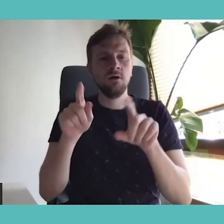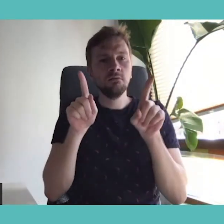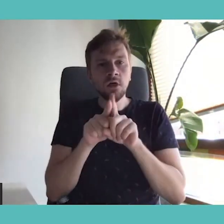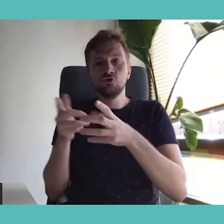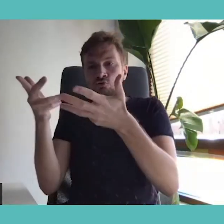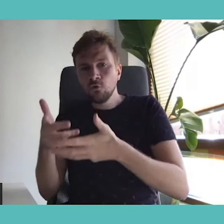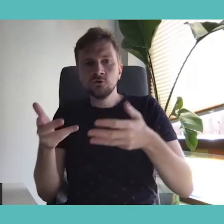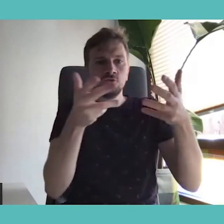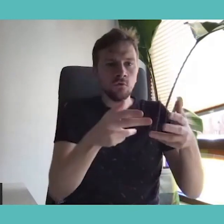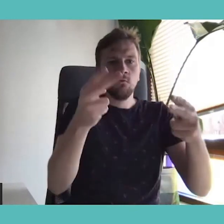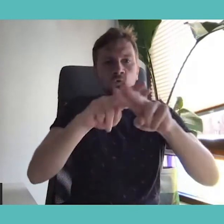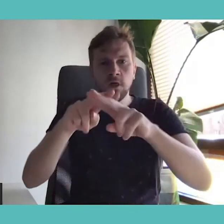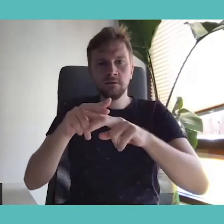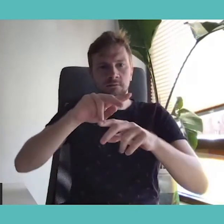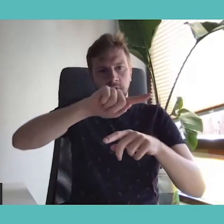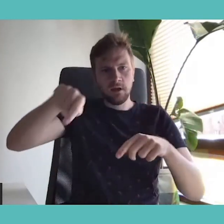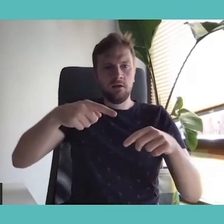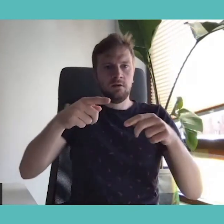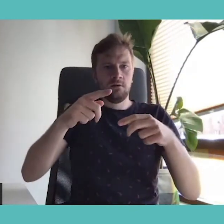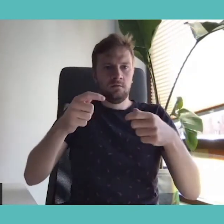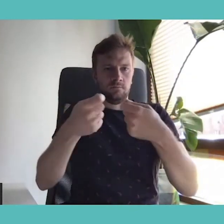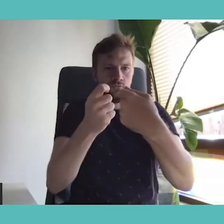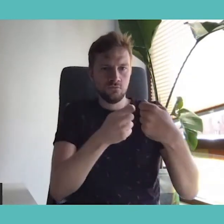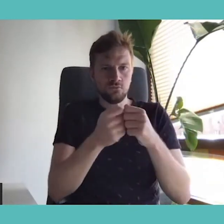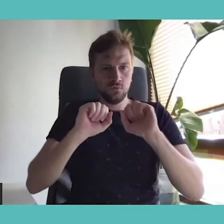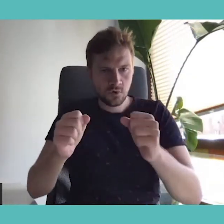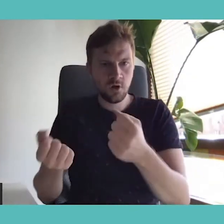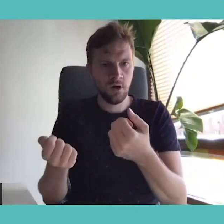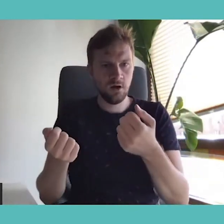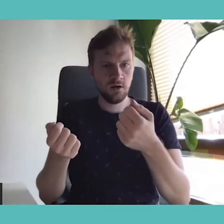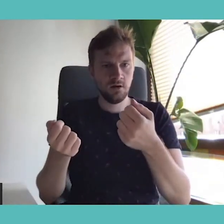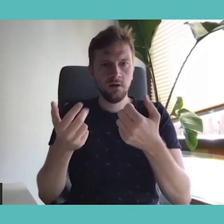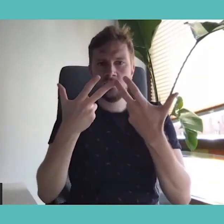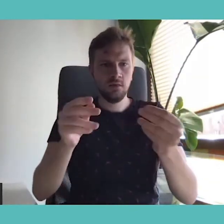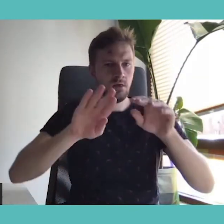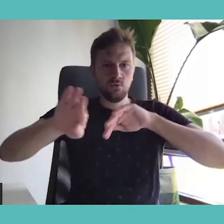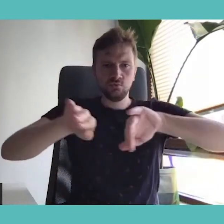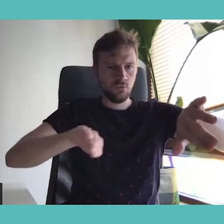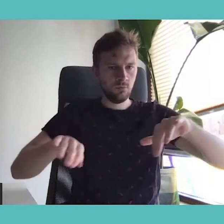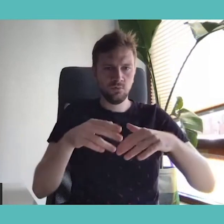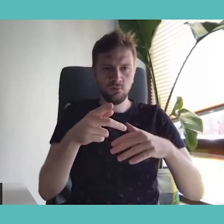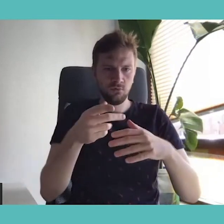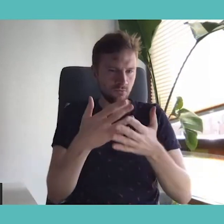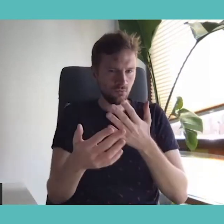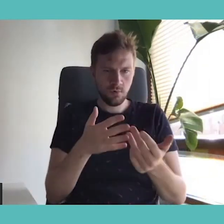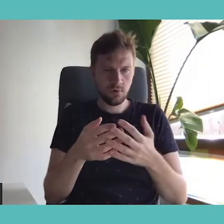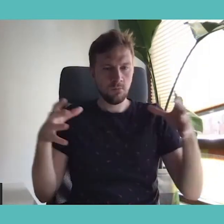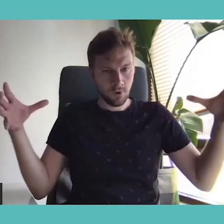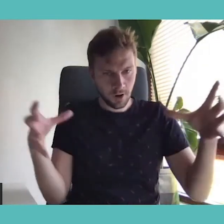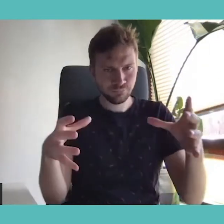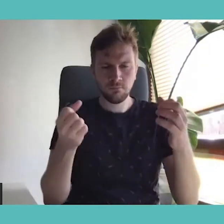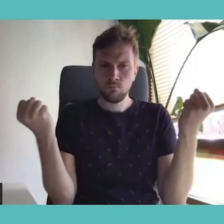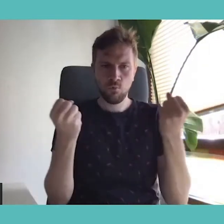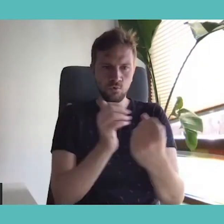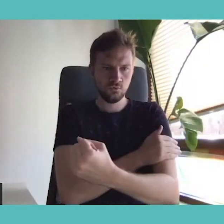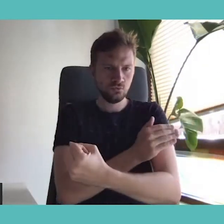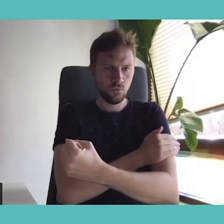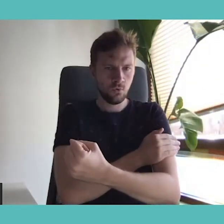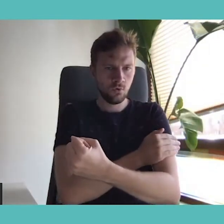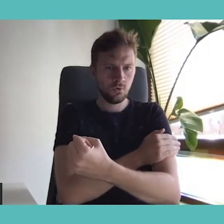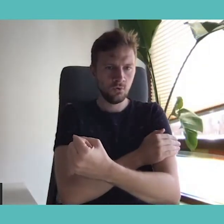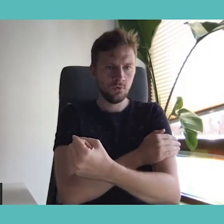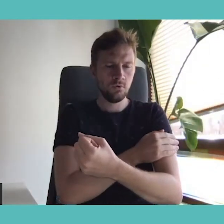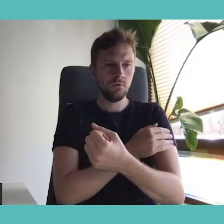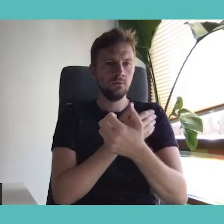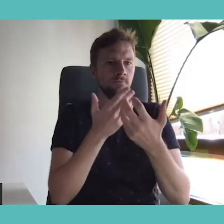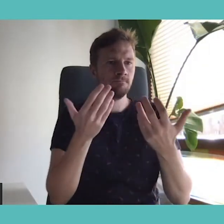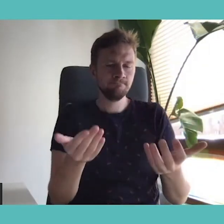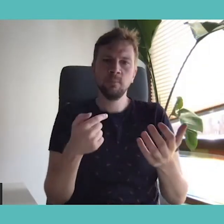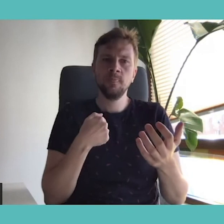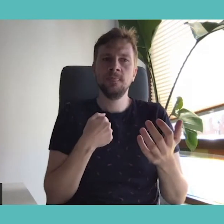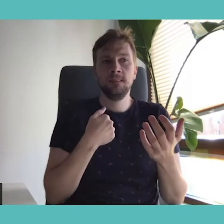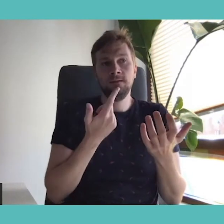Tak samo stowarzyszenia i fundacje niech nie działają same, jednoczmy się. W grupie siła.